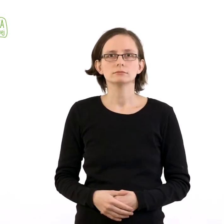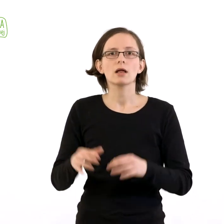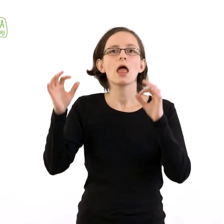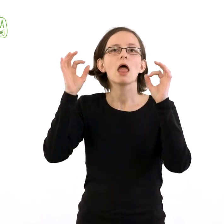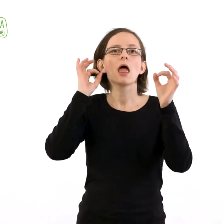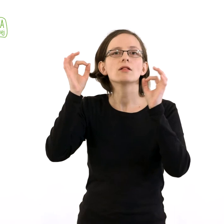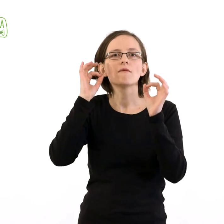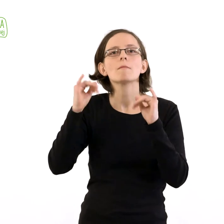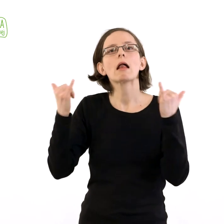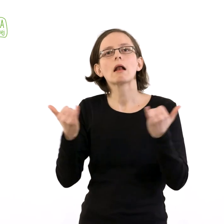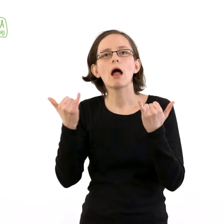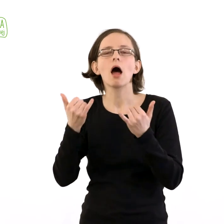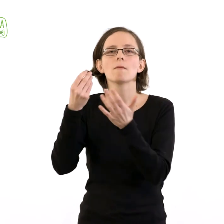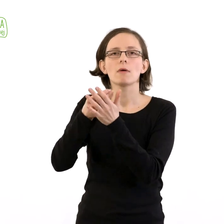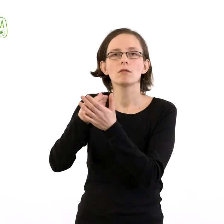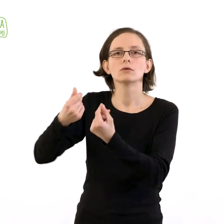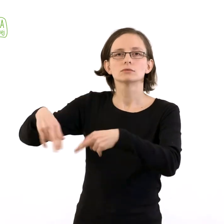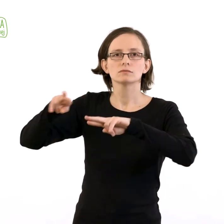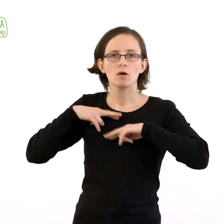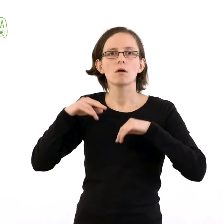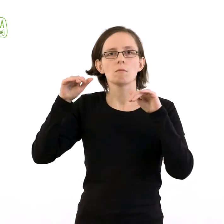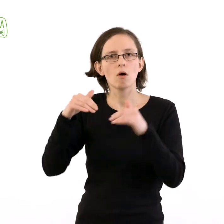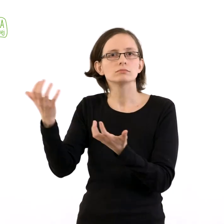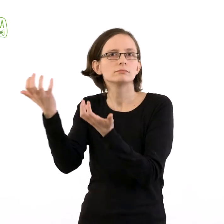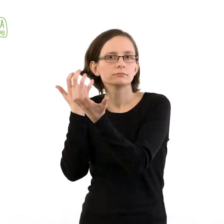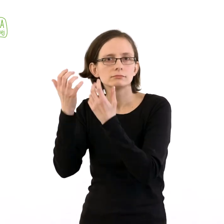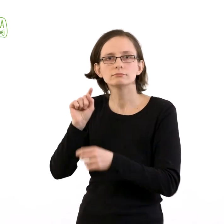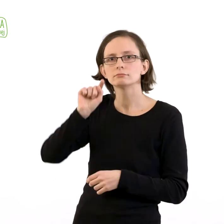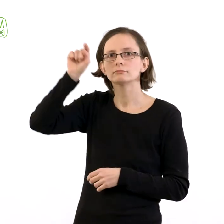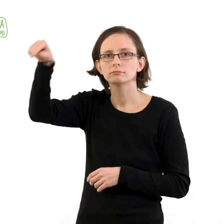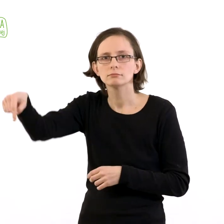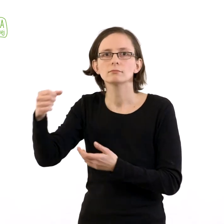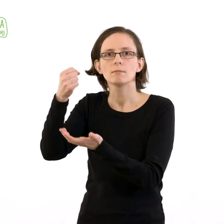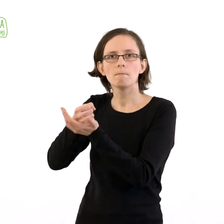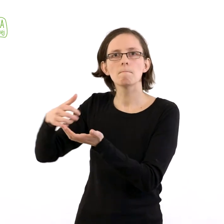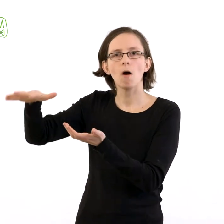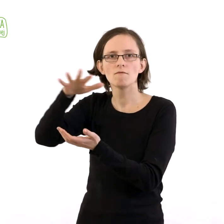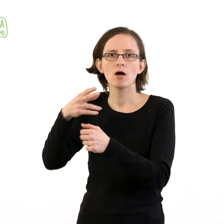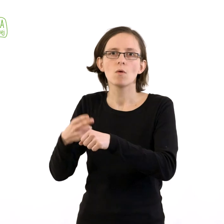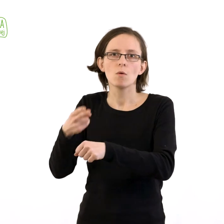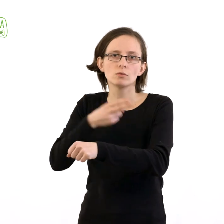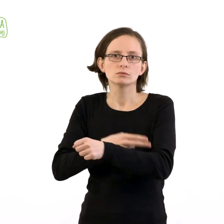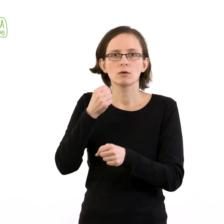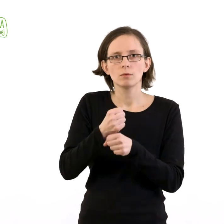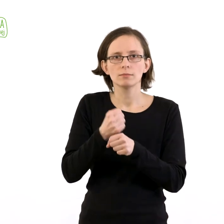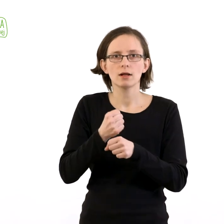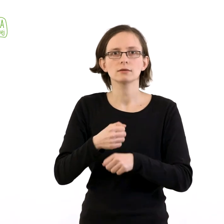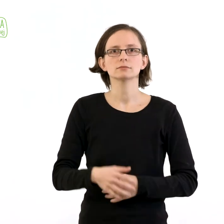Informacje dotyczące ubiegania się o ww. środki można uzyskać w powiatowym urzędzie pracy.